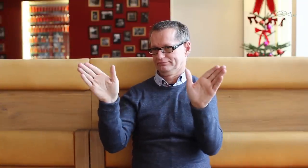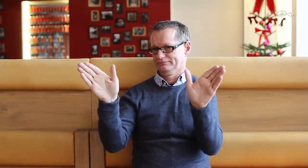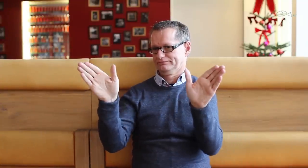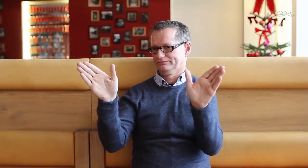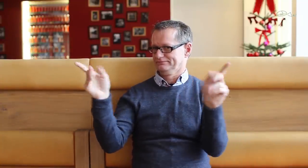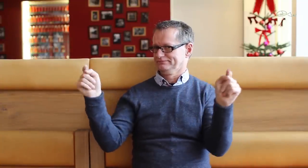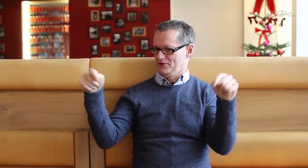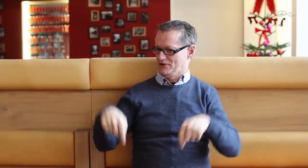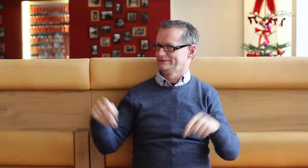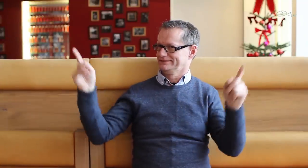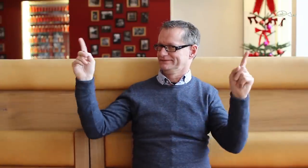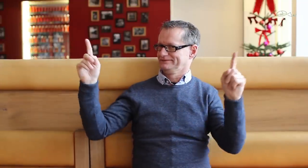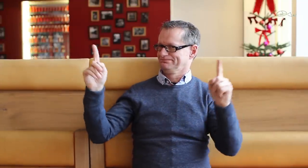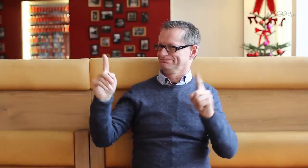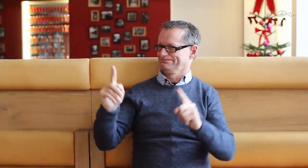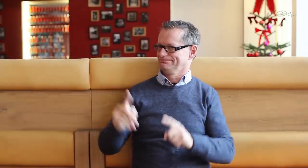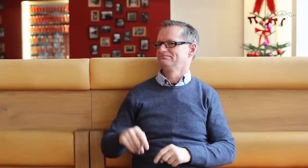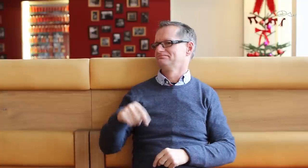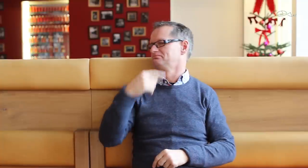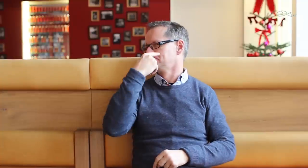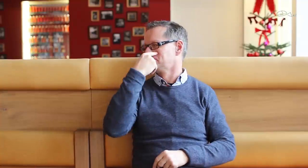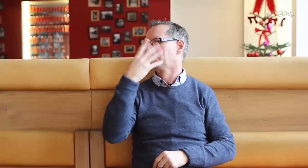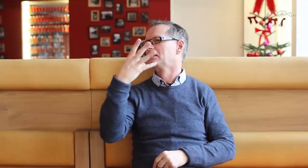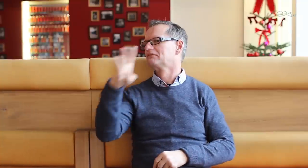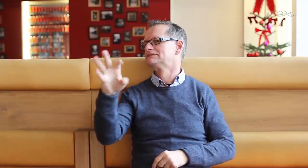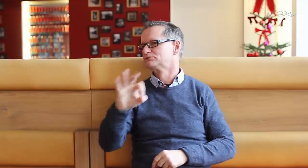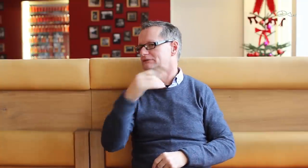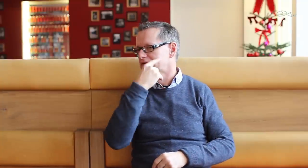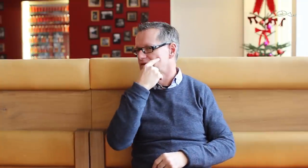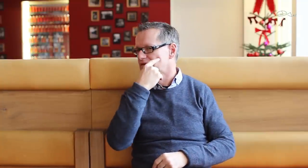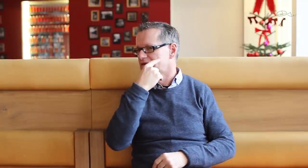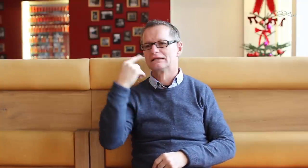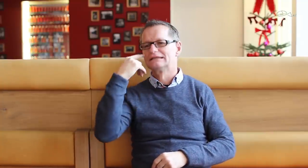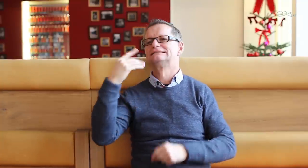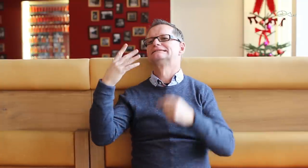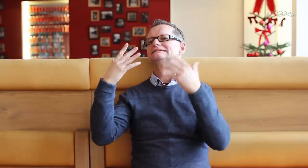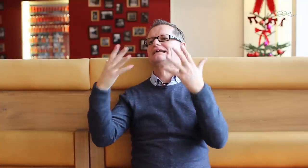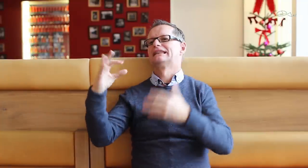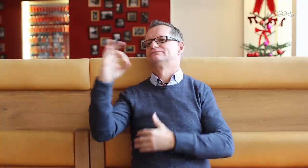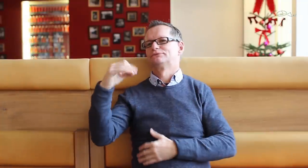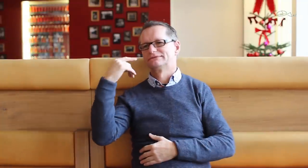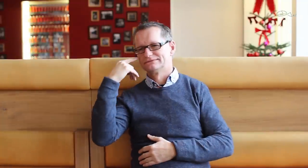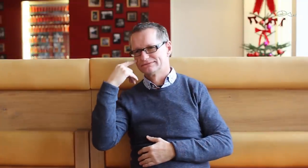Das wurde immer schlechter. Heute sehe ich links 40%, rechts 10%.